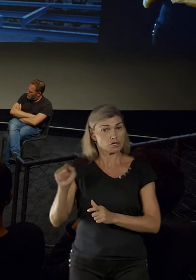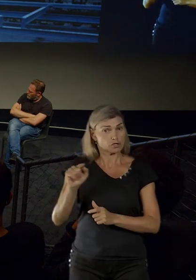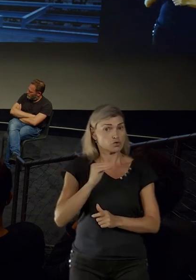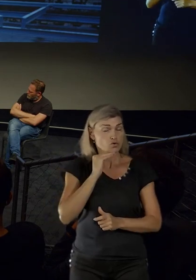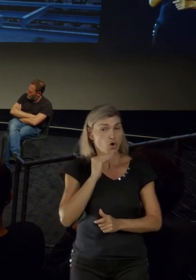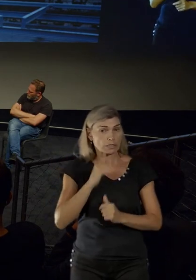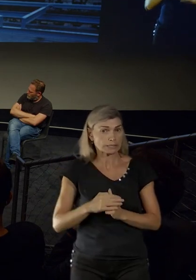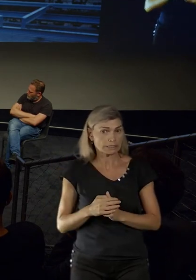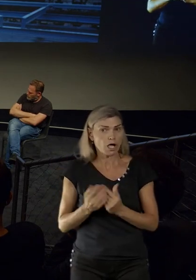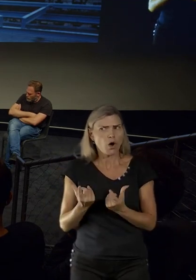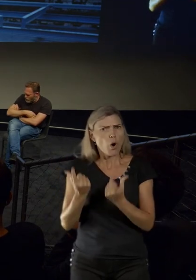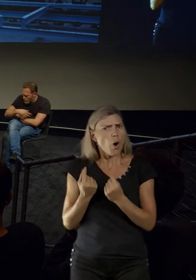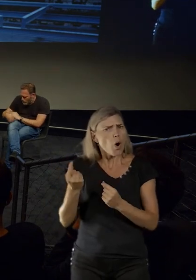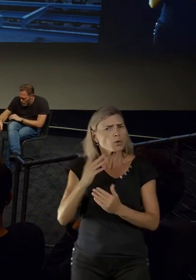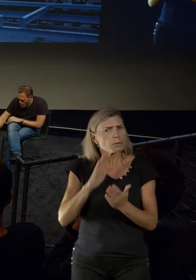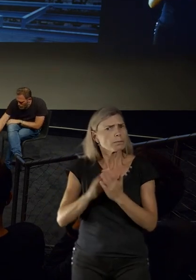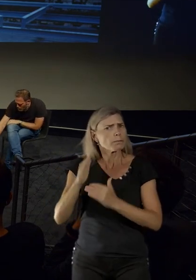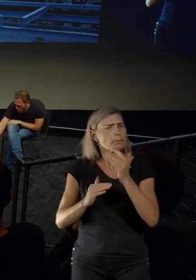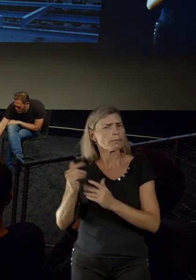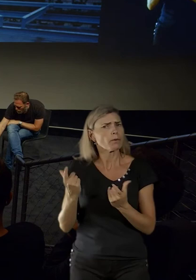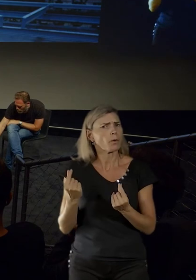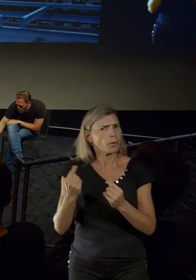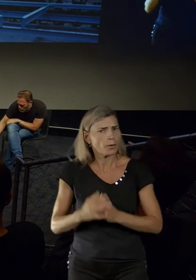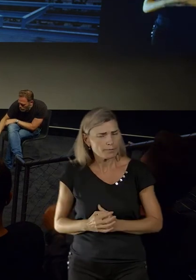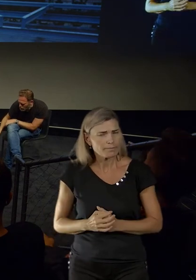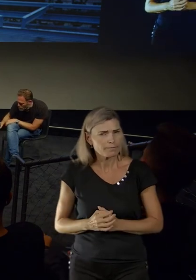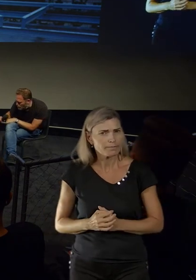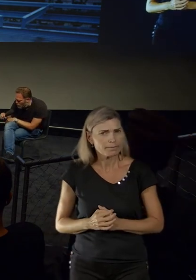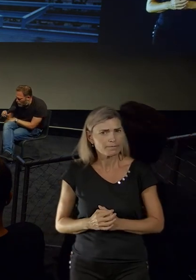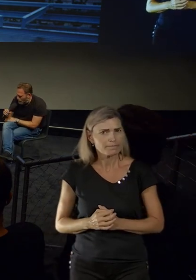jak tohle vznikalo. Já si myslím, že to je docela fajn.